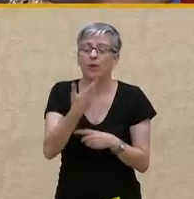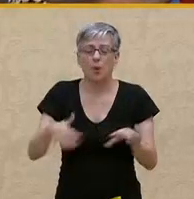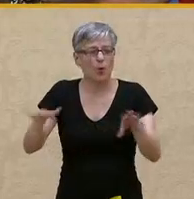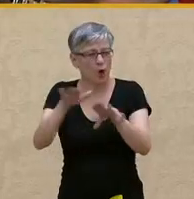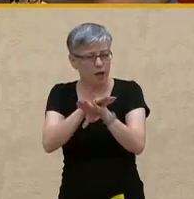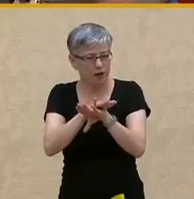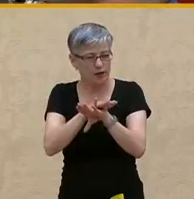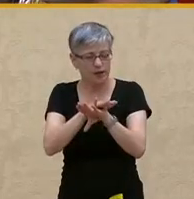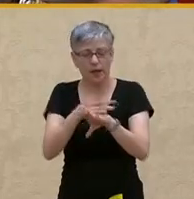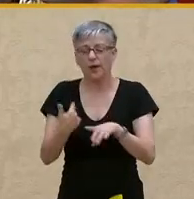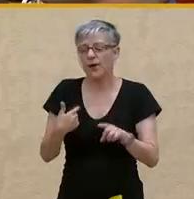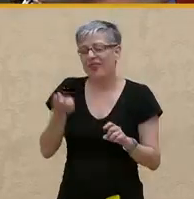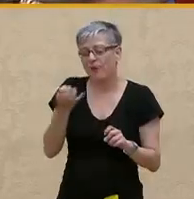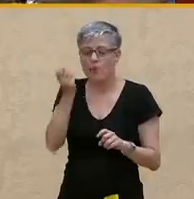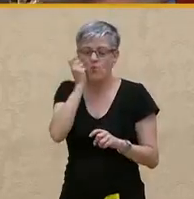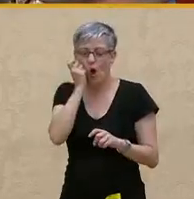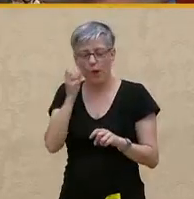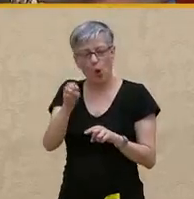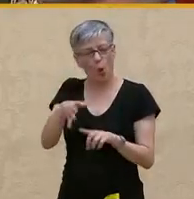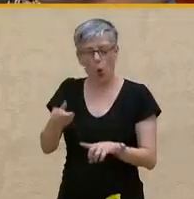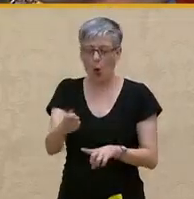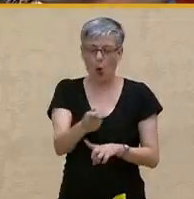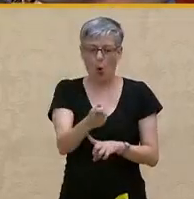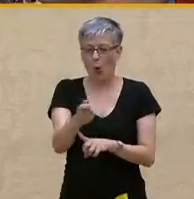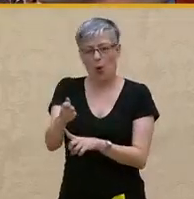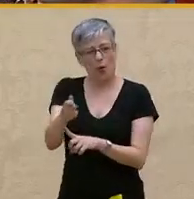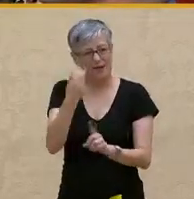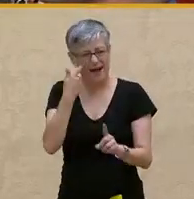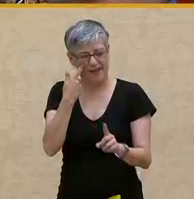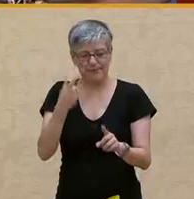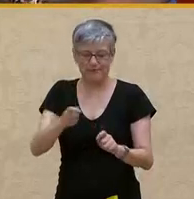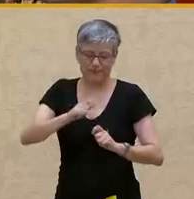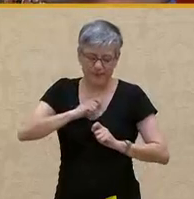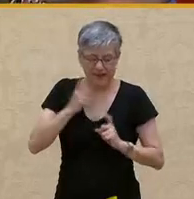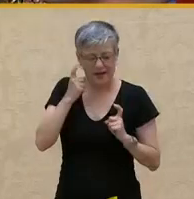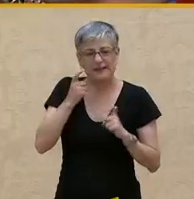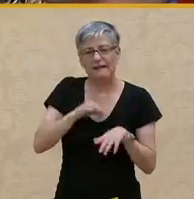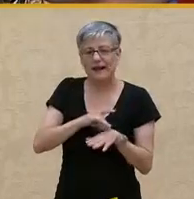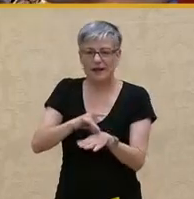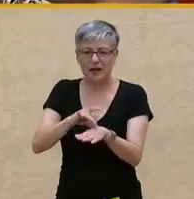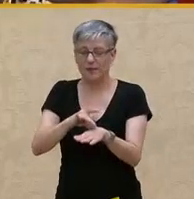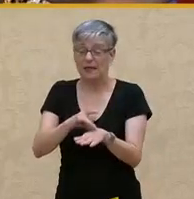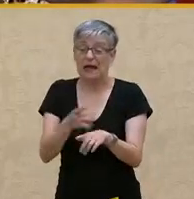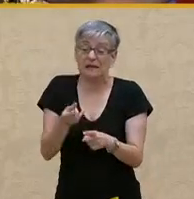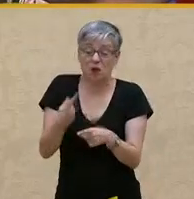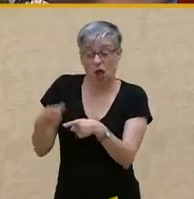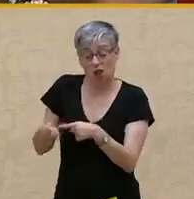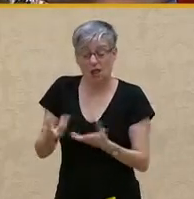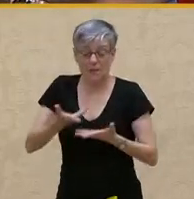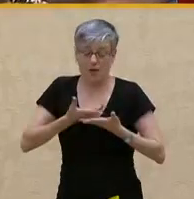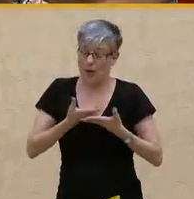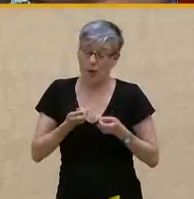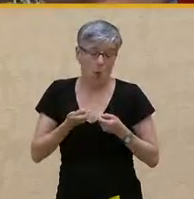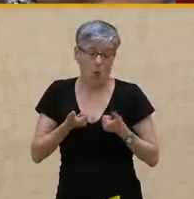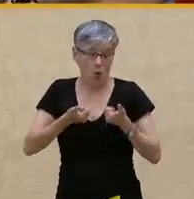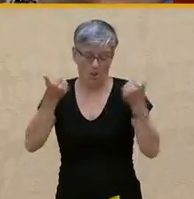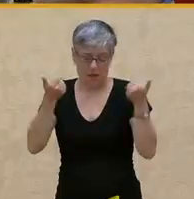por la luz del móvil, intento guiarme con la luz del móvil, y poco más. Eso es lo que me ayuda.